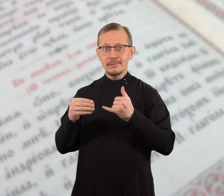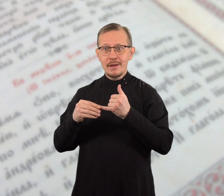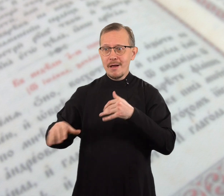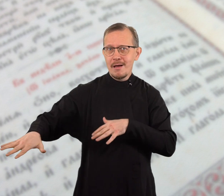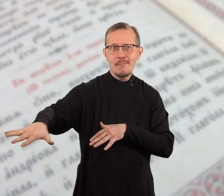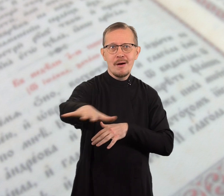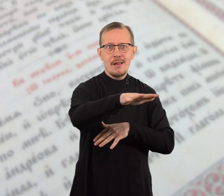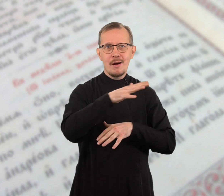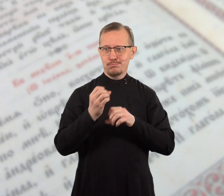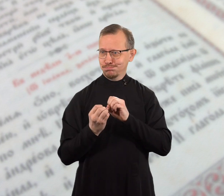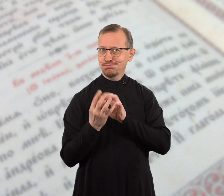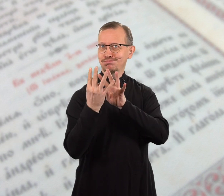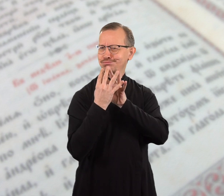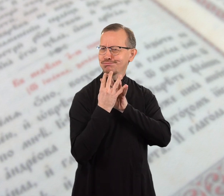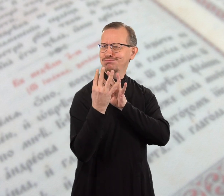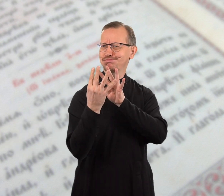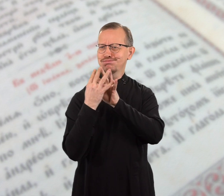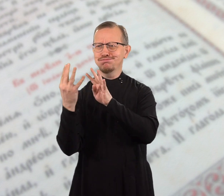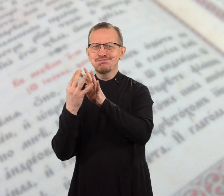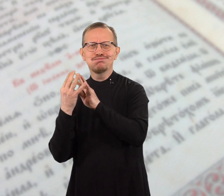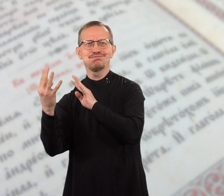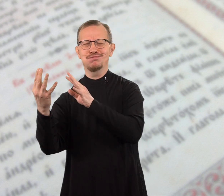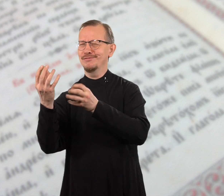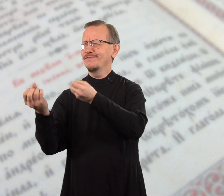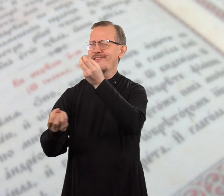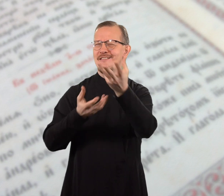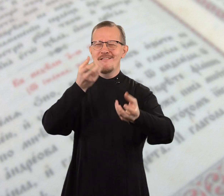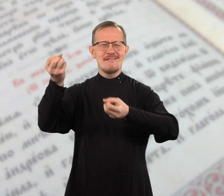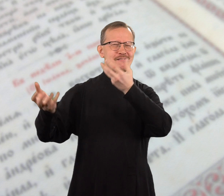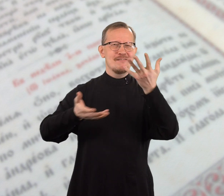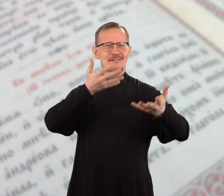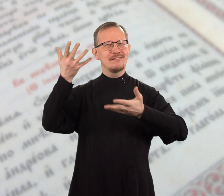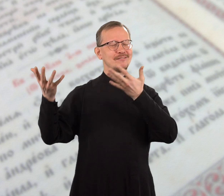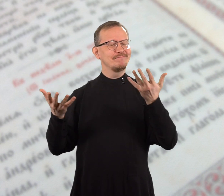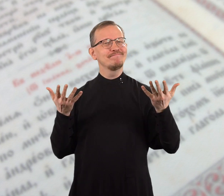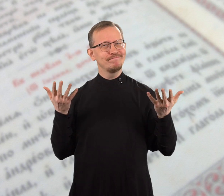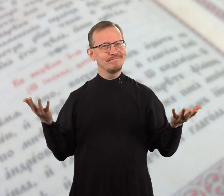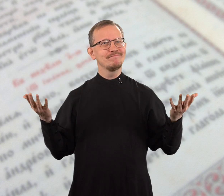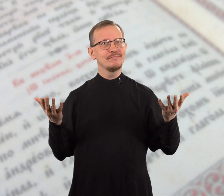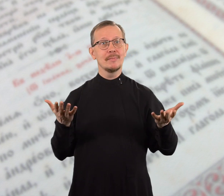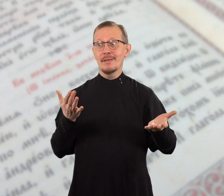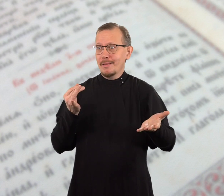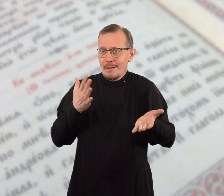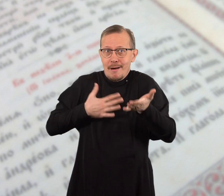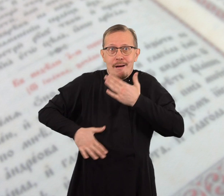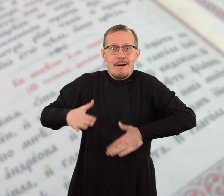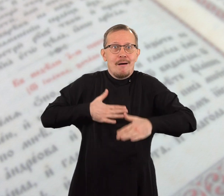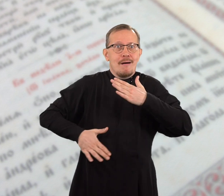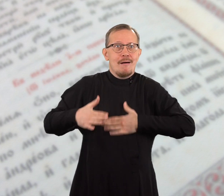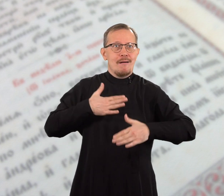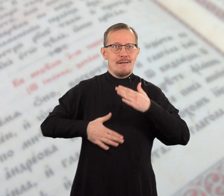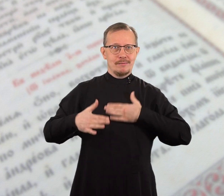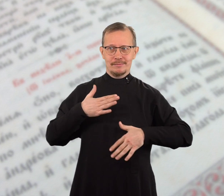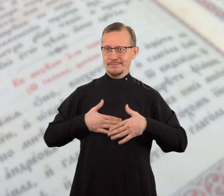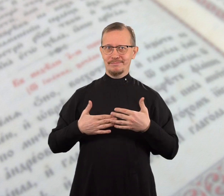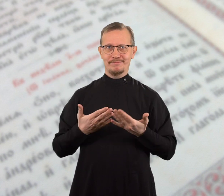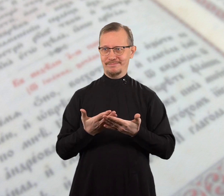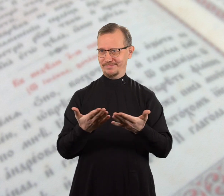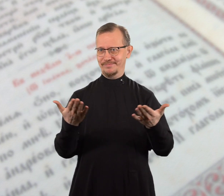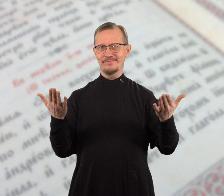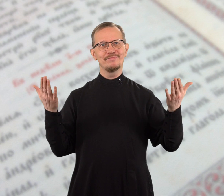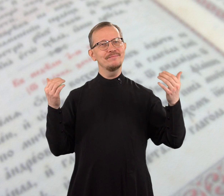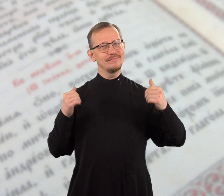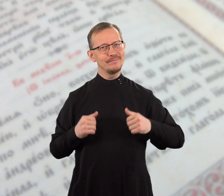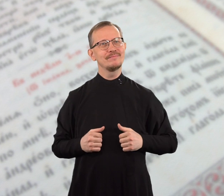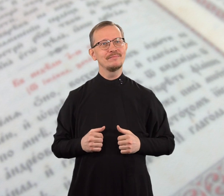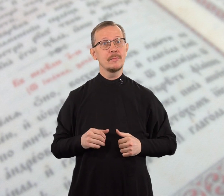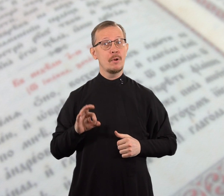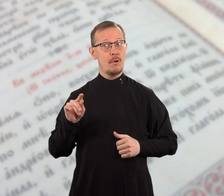когда земля начнет приносить драгоценный плод.